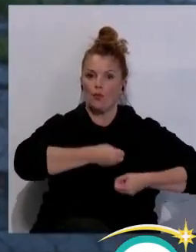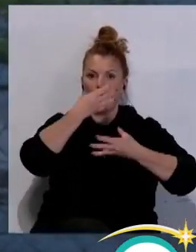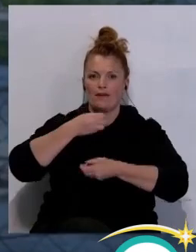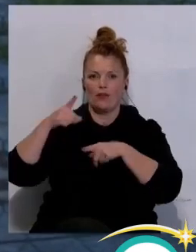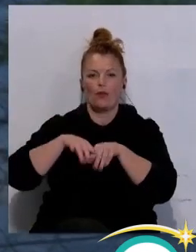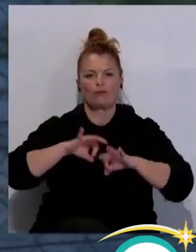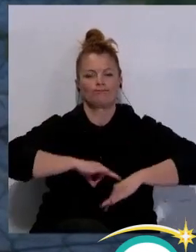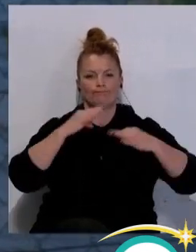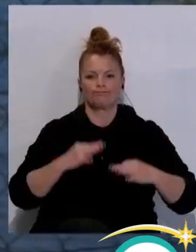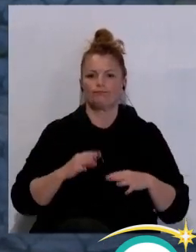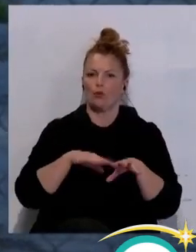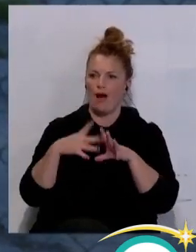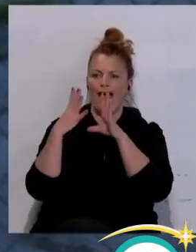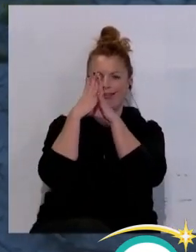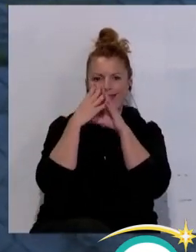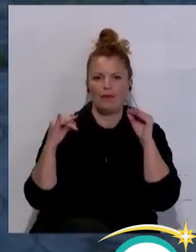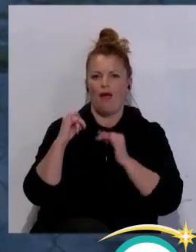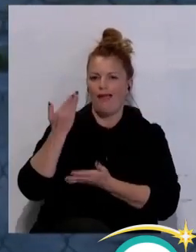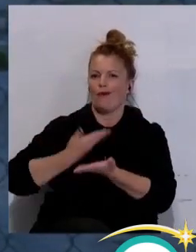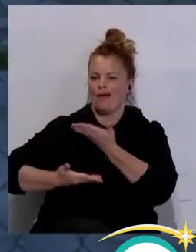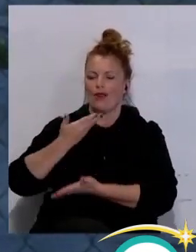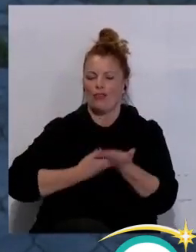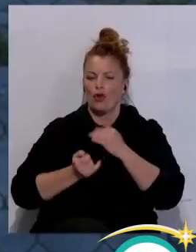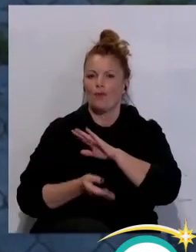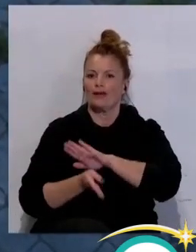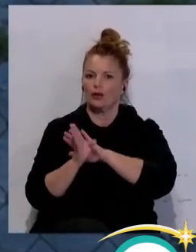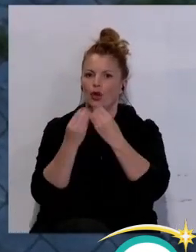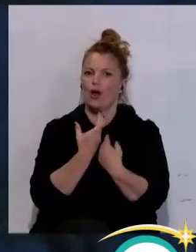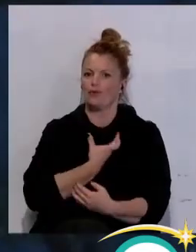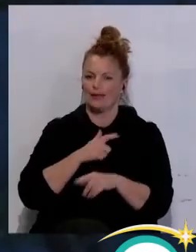el clima de entendimiento y de colaboración que se mantiene con el ayuntamiento de la ciudad con